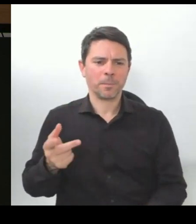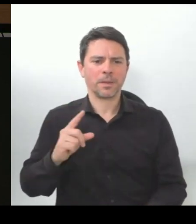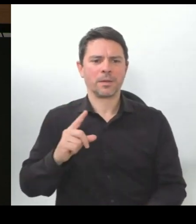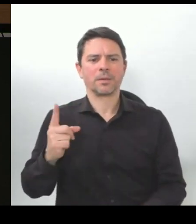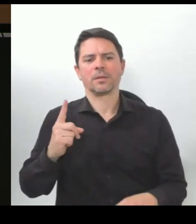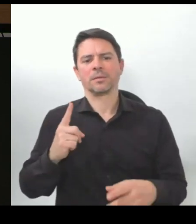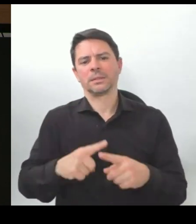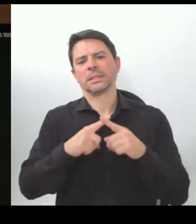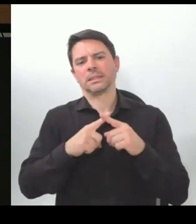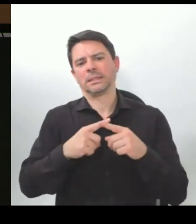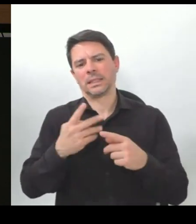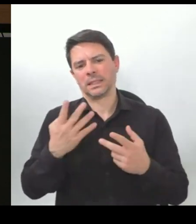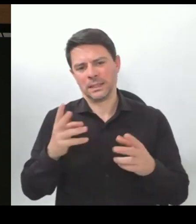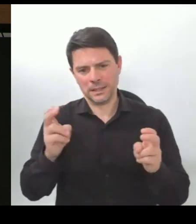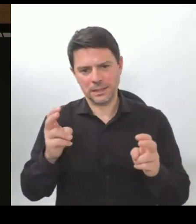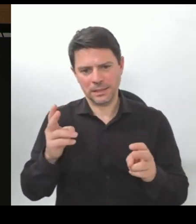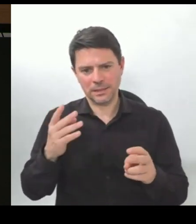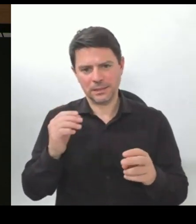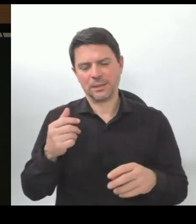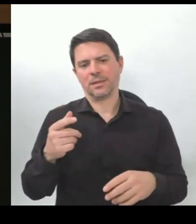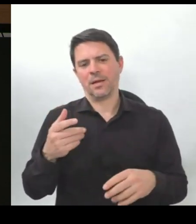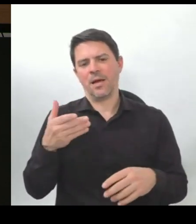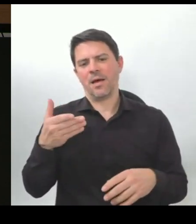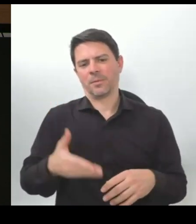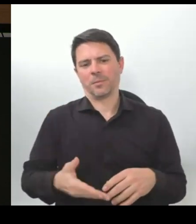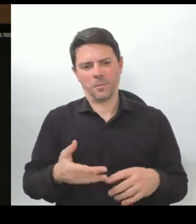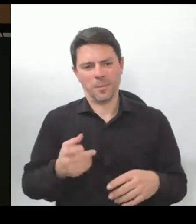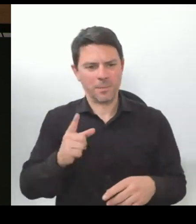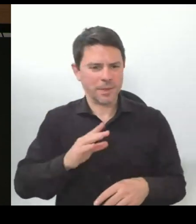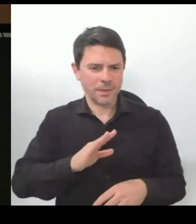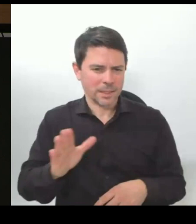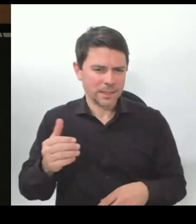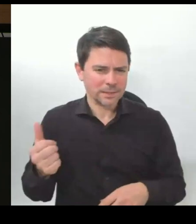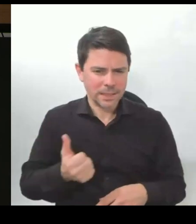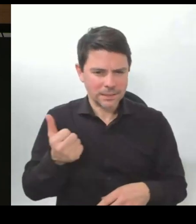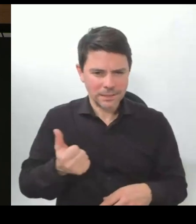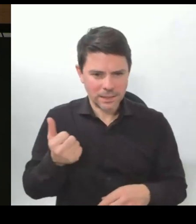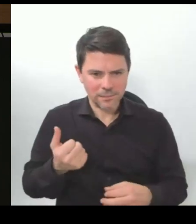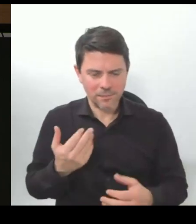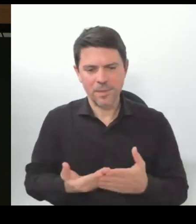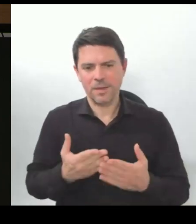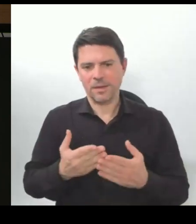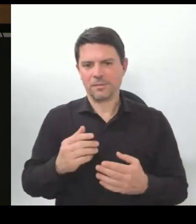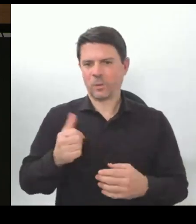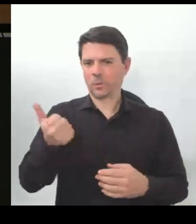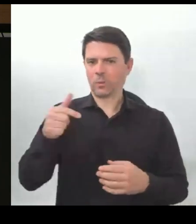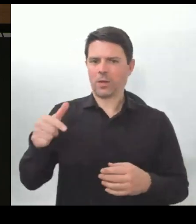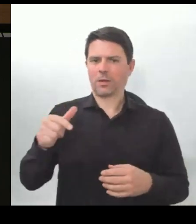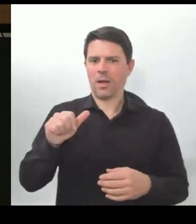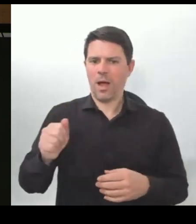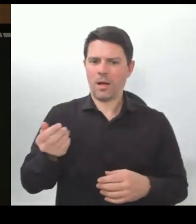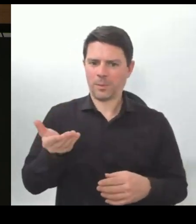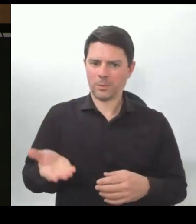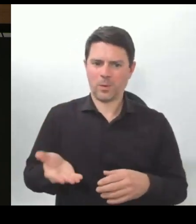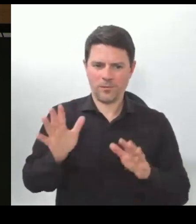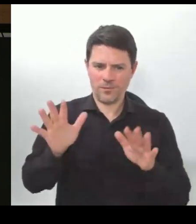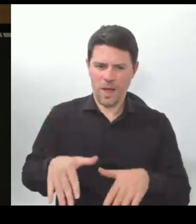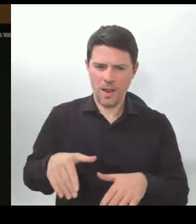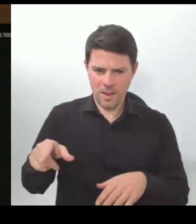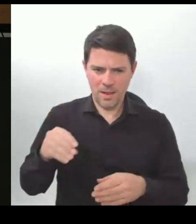Schlüsselburg. 33 Absatz 5 spricht von den althergebrachten Grundsätzen des Berufsbeamtentums, der